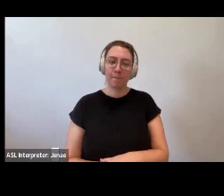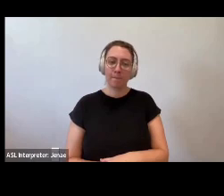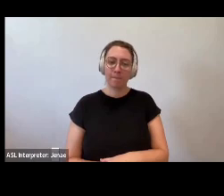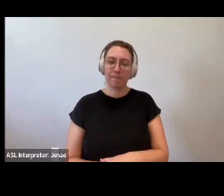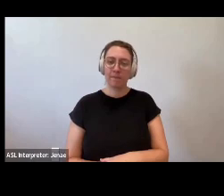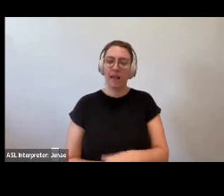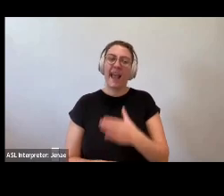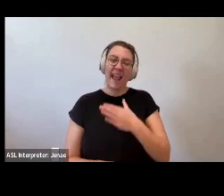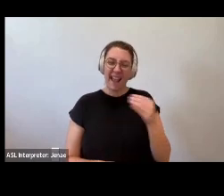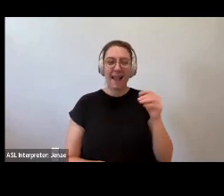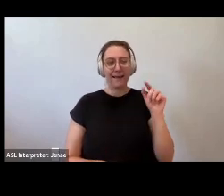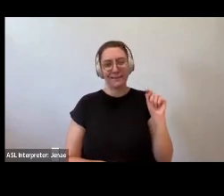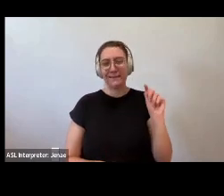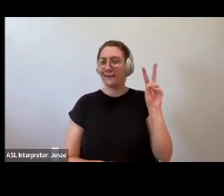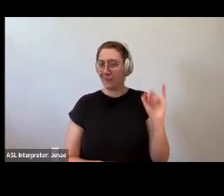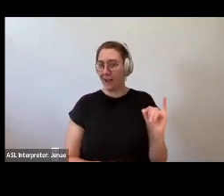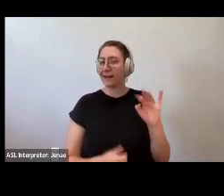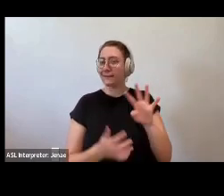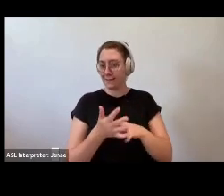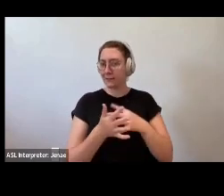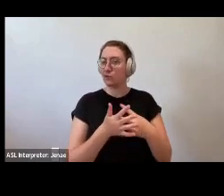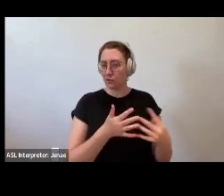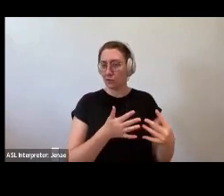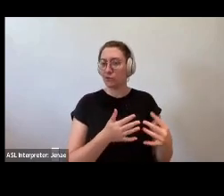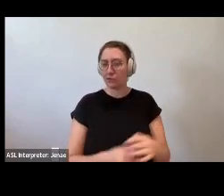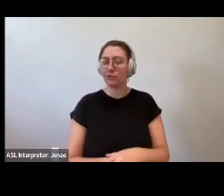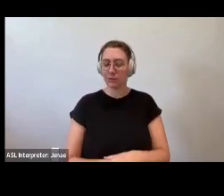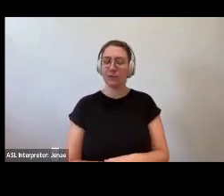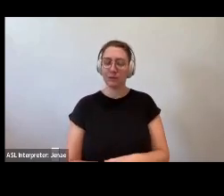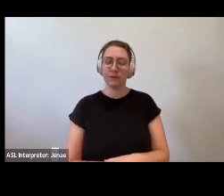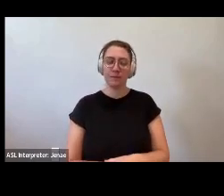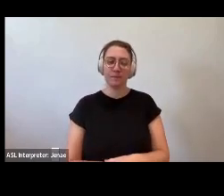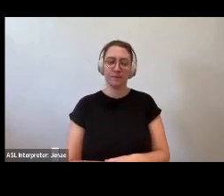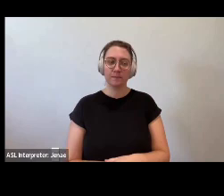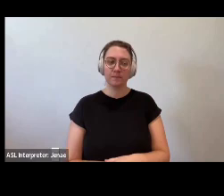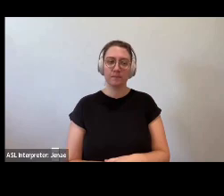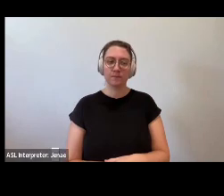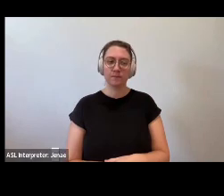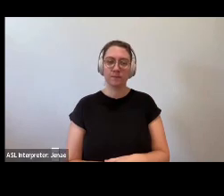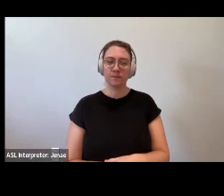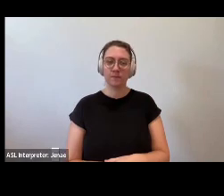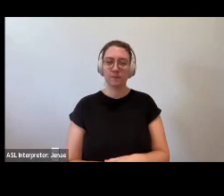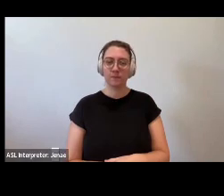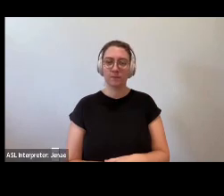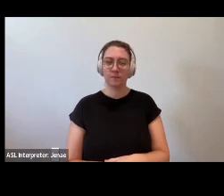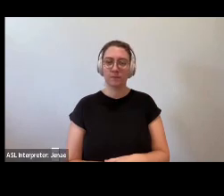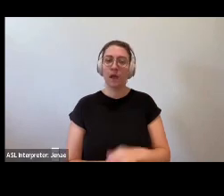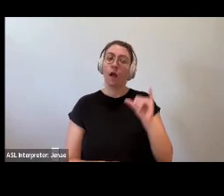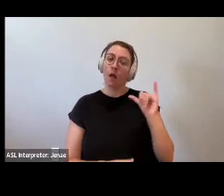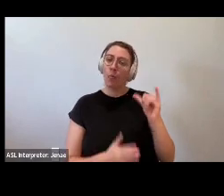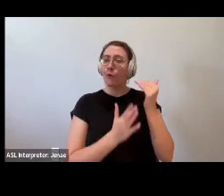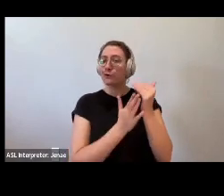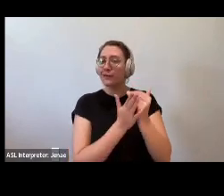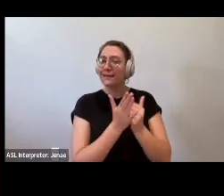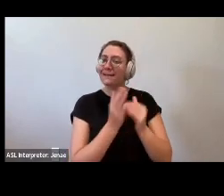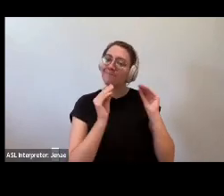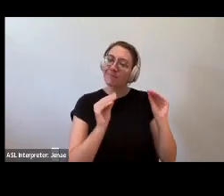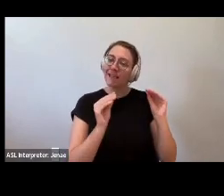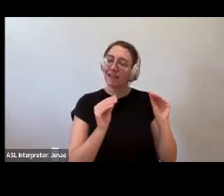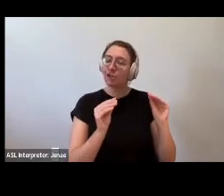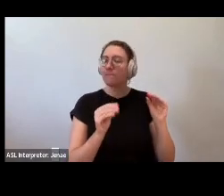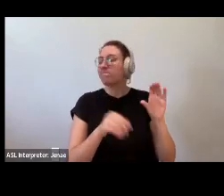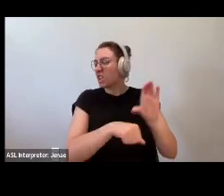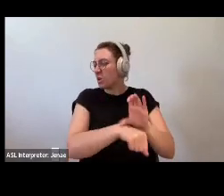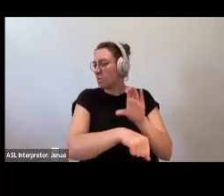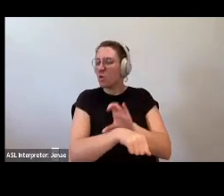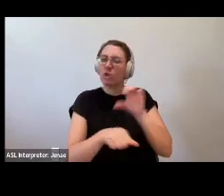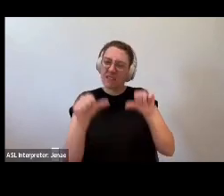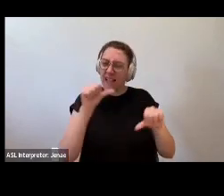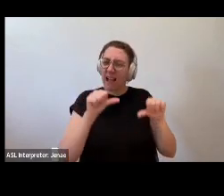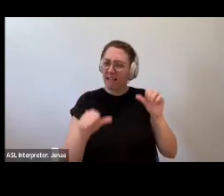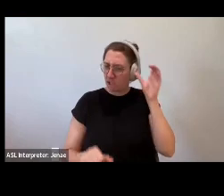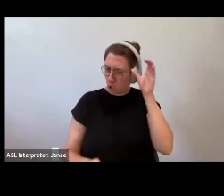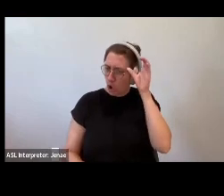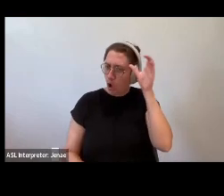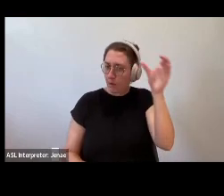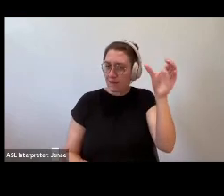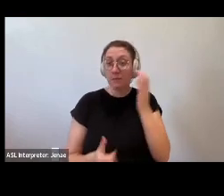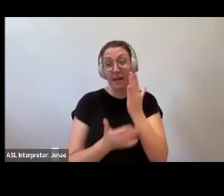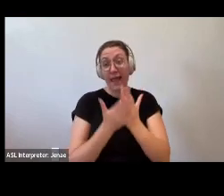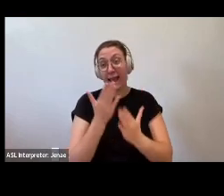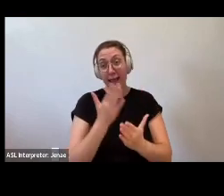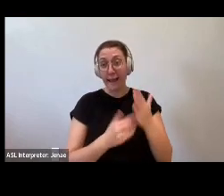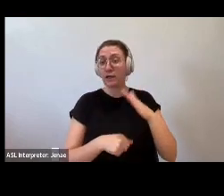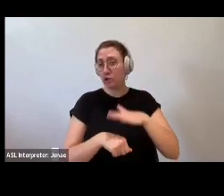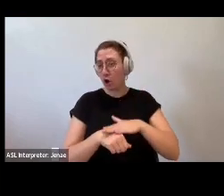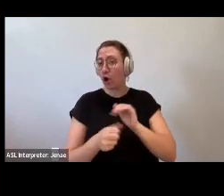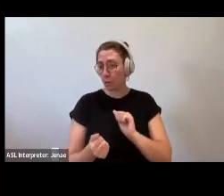programa itinerante de TVI. Estas lecciones enseñan conceptos de informática de forma práctica.